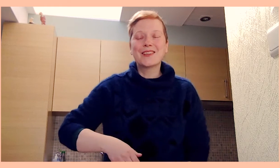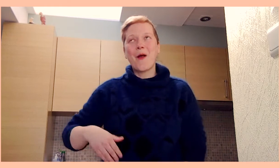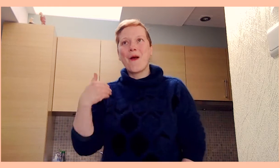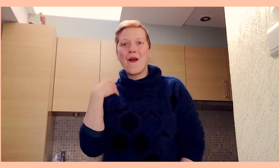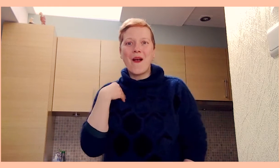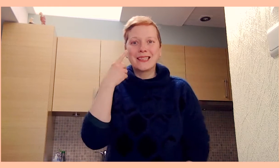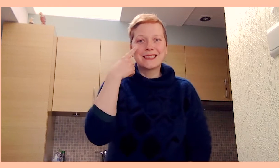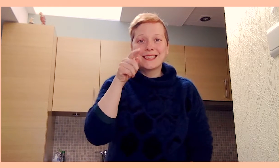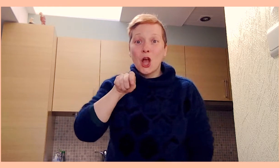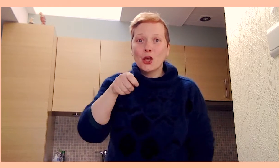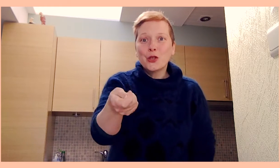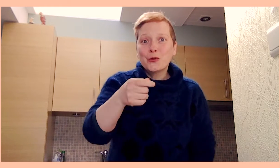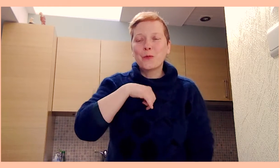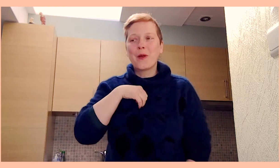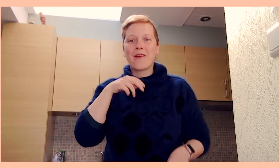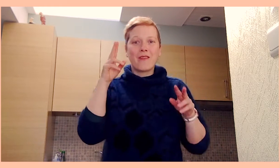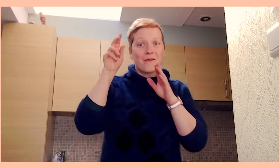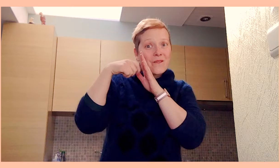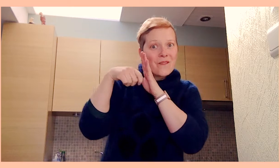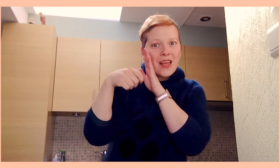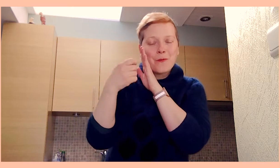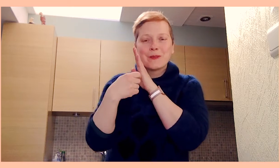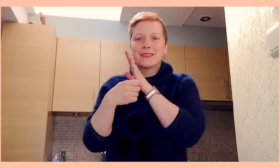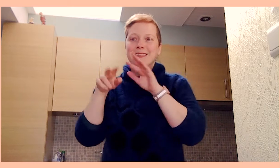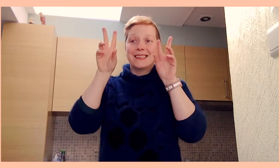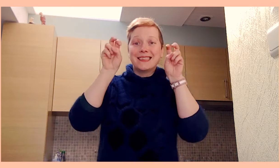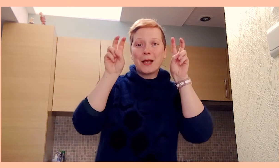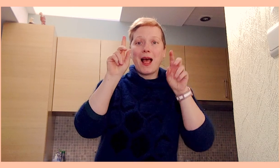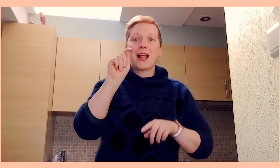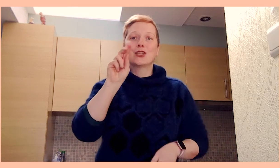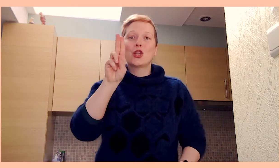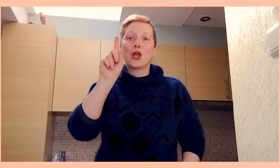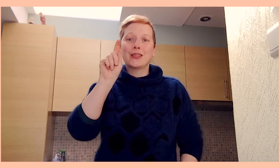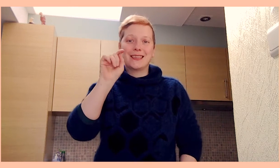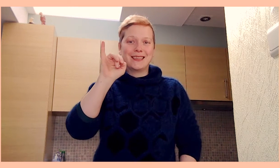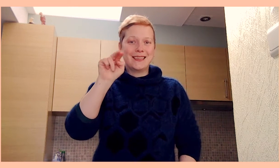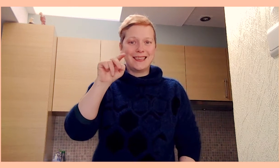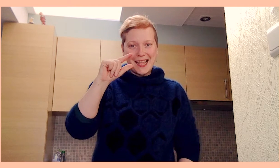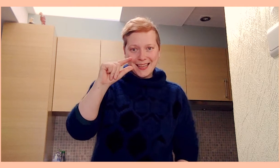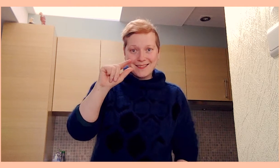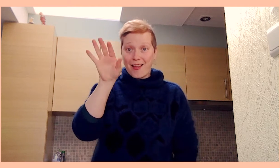Ik heb op YouTube filmpjes gezien over "tutting".